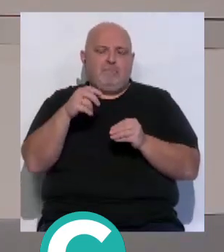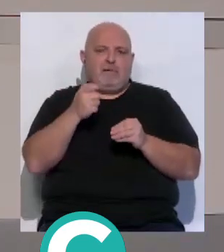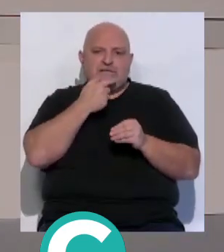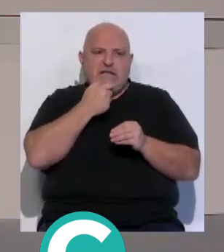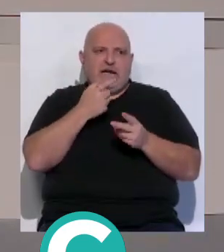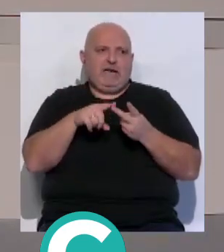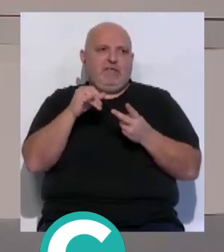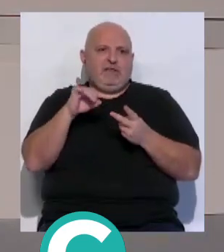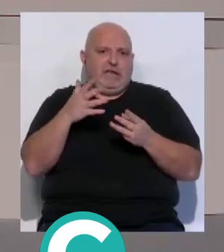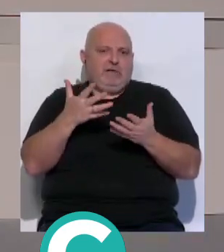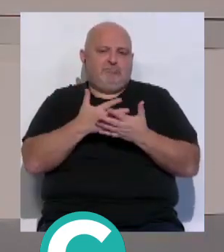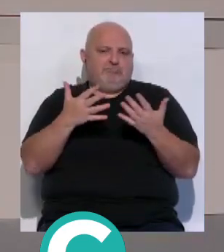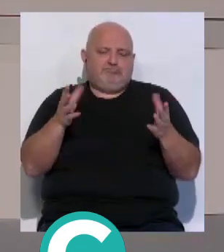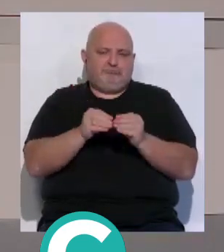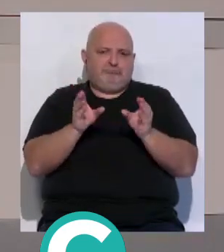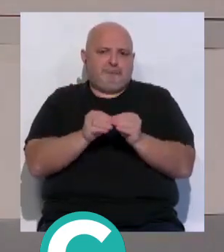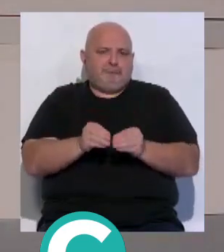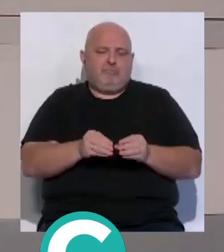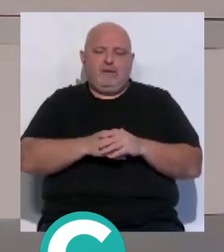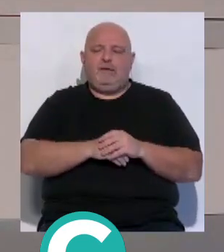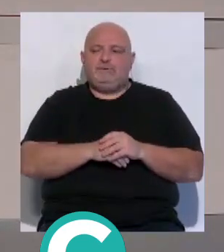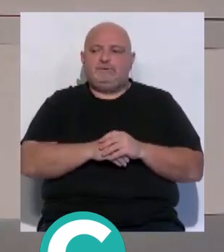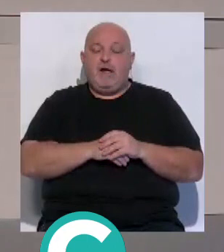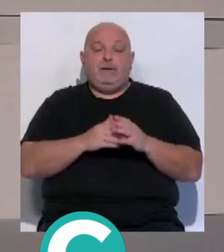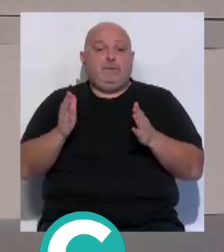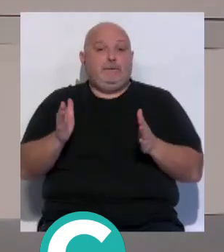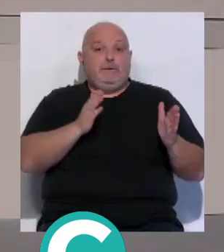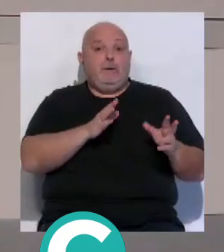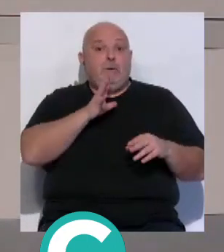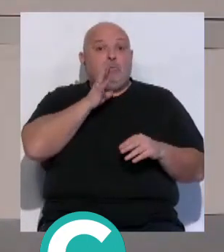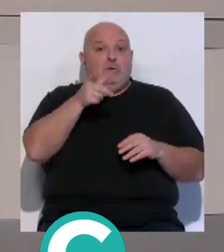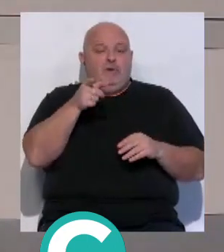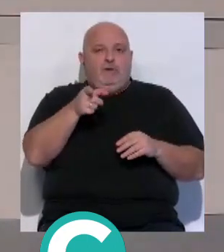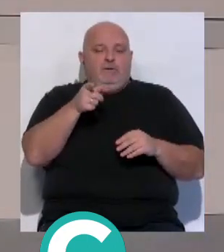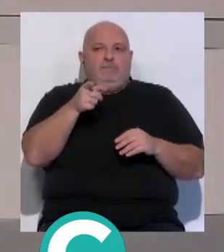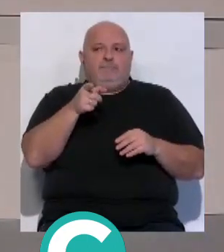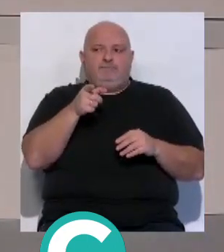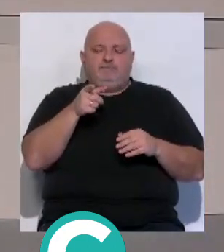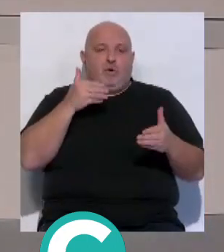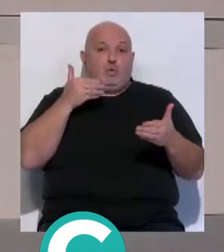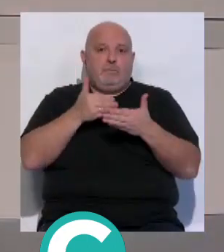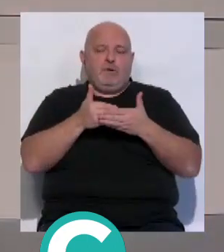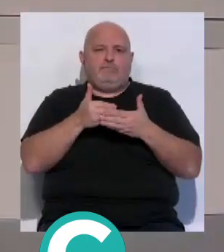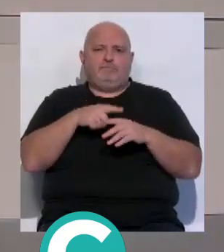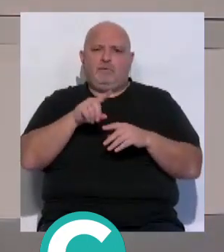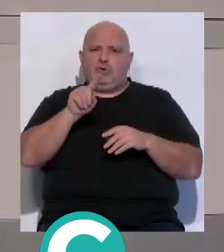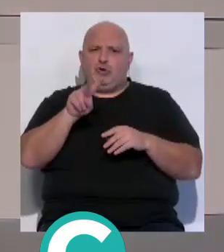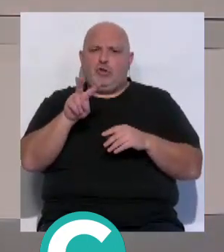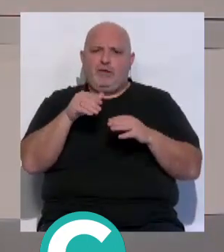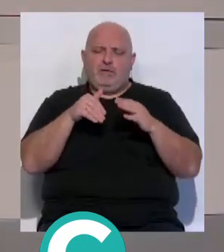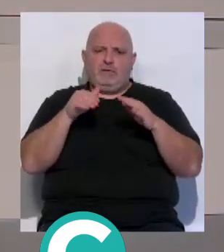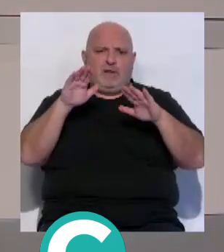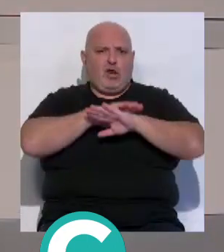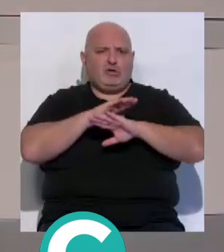Manchester City y ya está decir esto porque a última hora Eran las 12 y pico de la noche cuando